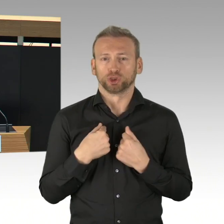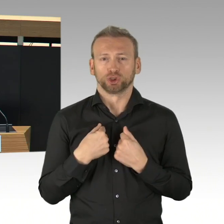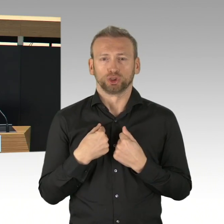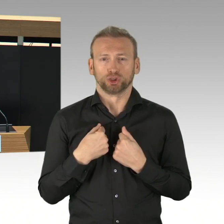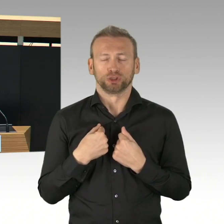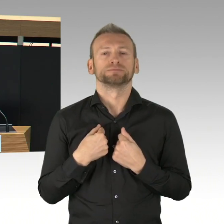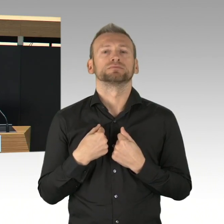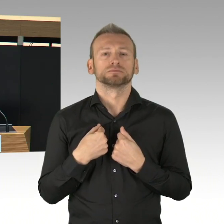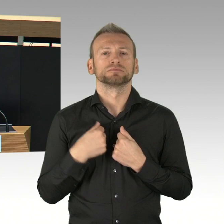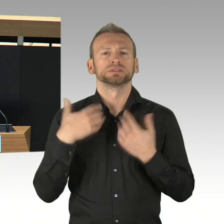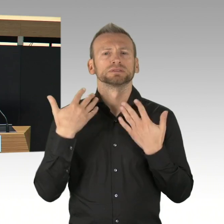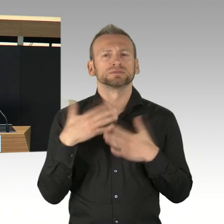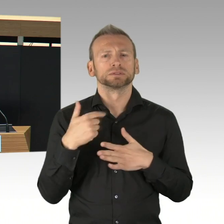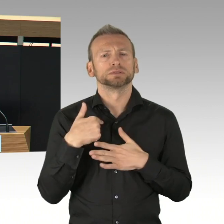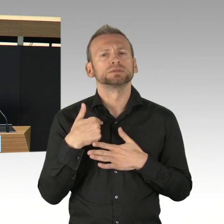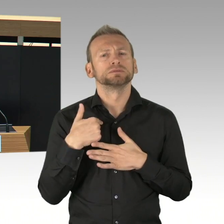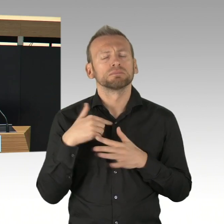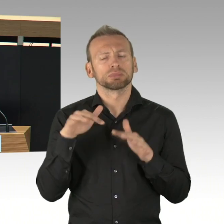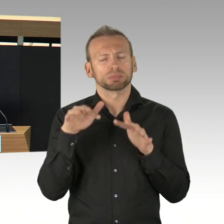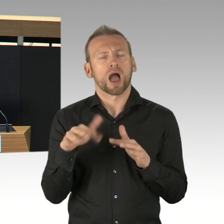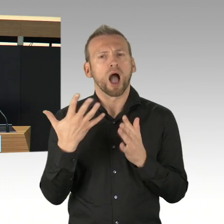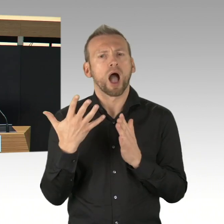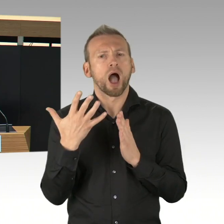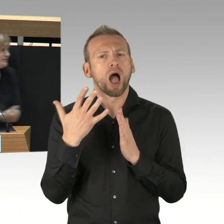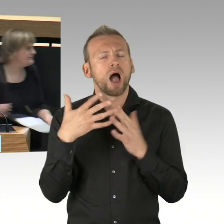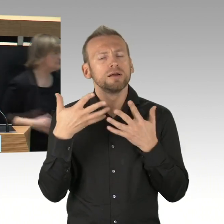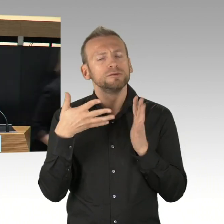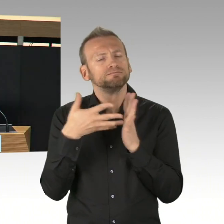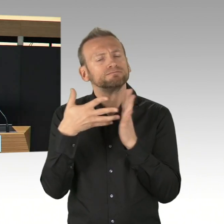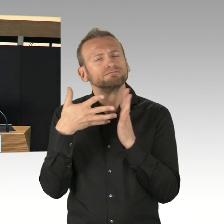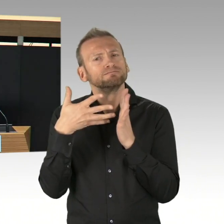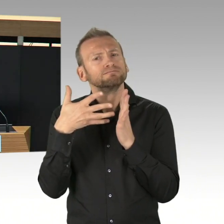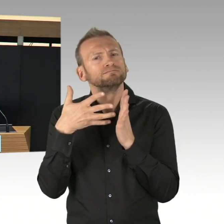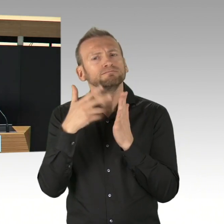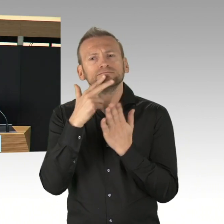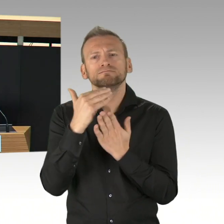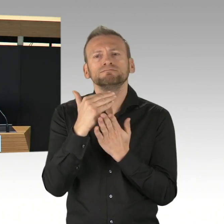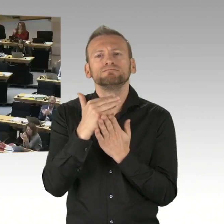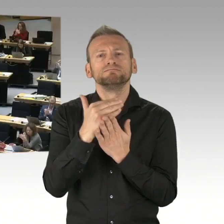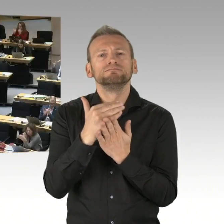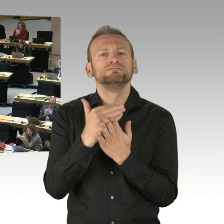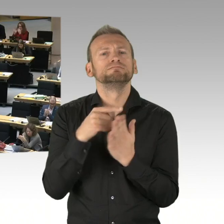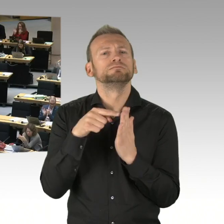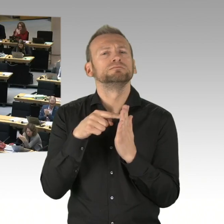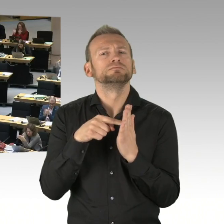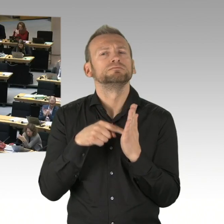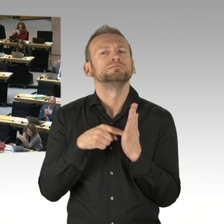aber ich fürchte, bei Ihnen sind sogar wir gescheitert. Vielen Dank. (Beifall) (Zwischenrufe)